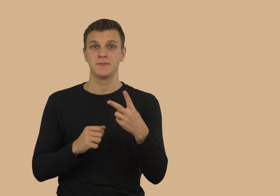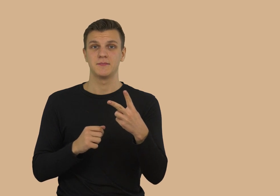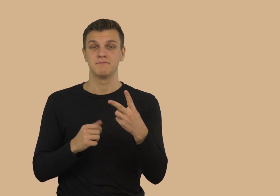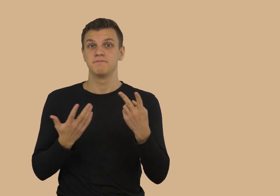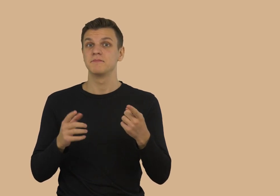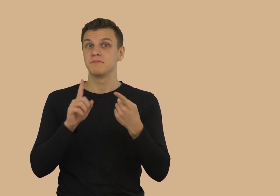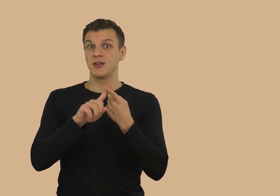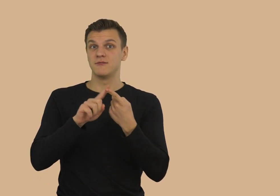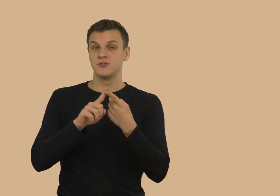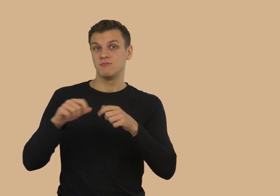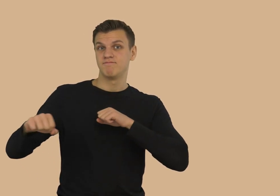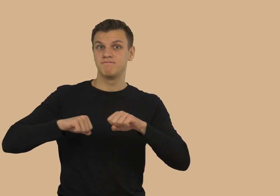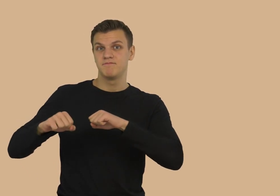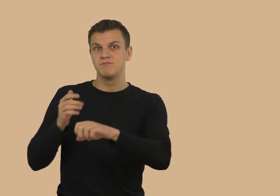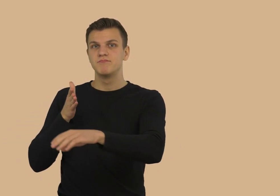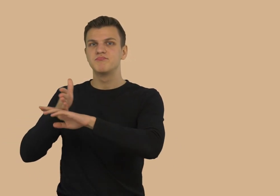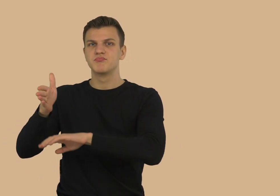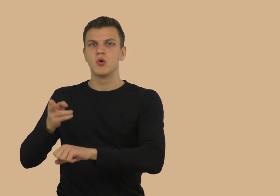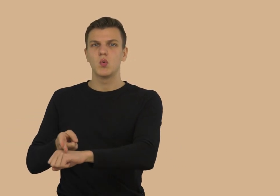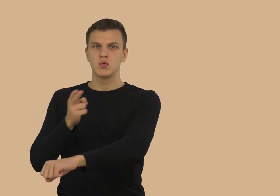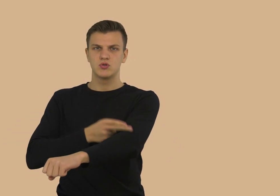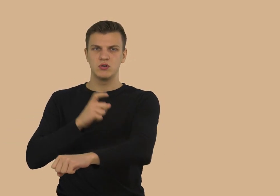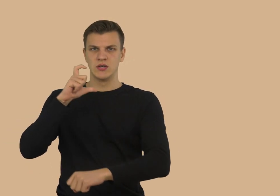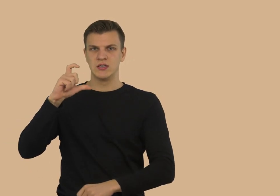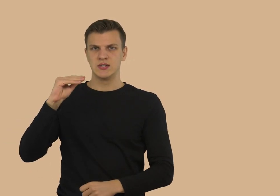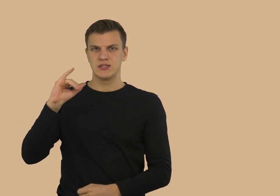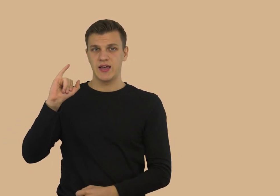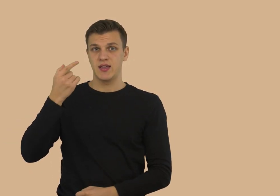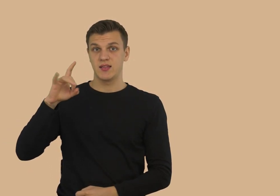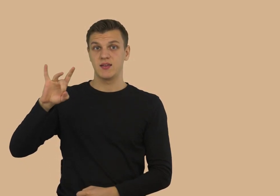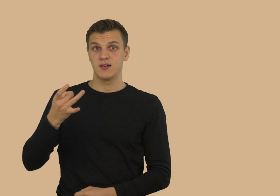pierwszy, udając się do urzędu Centralnej Ewidencji Informacji o Działalności Gospodarczej (CEIDG)